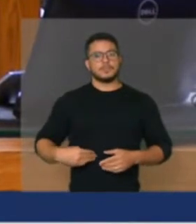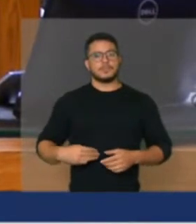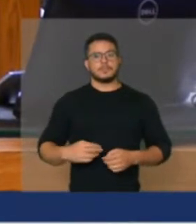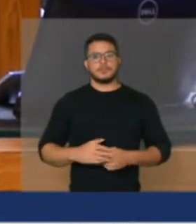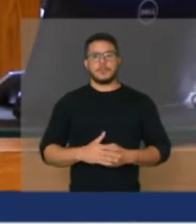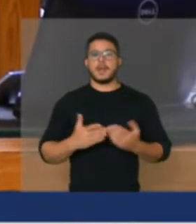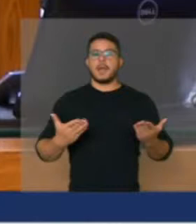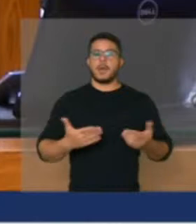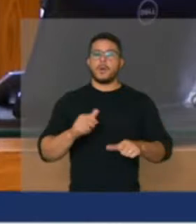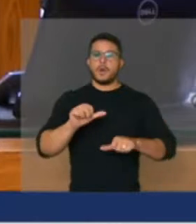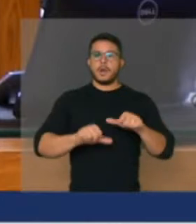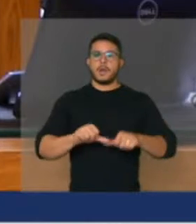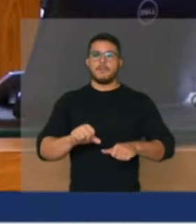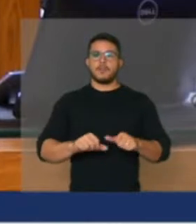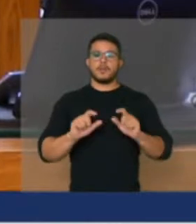REQUERIMENTO PARA CONVOCAR O